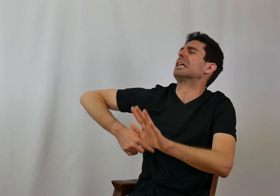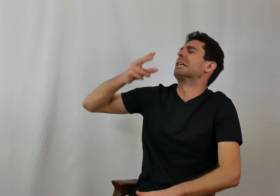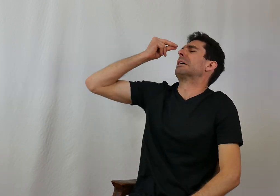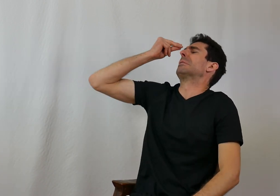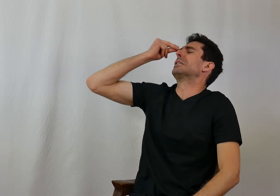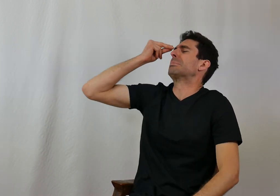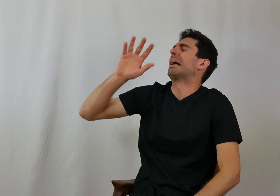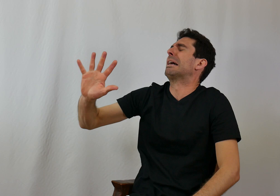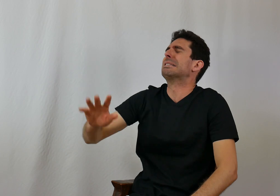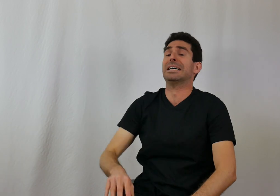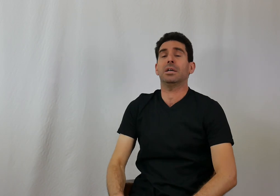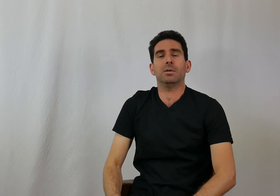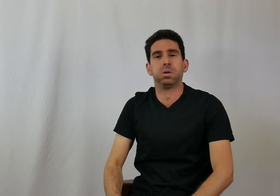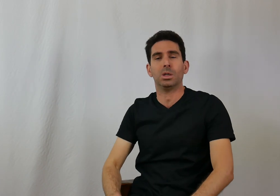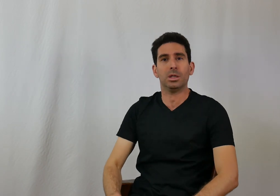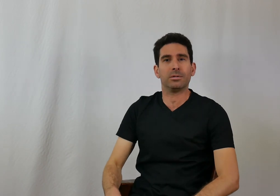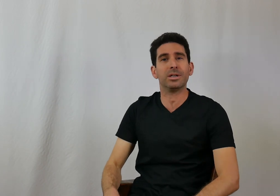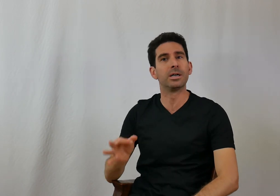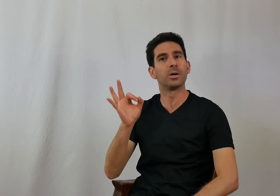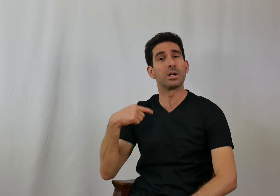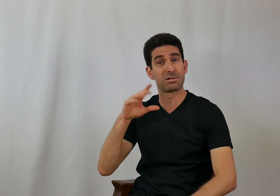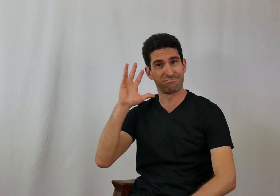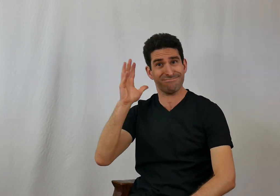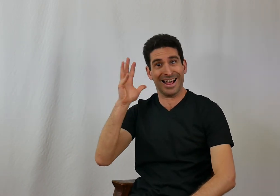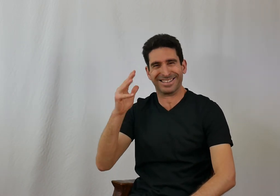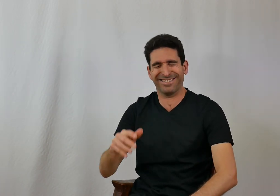C'est bon, j'ai compris, j'ai compris ! Oui, je suis malade.